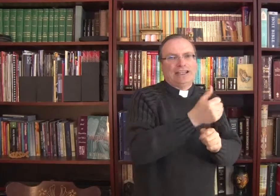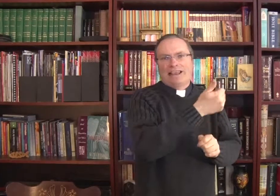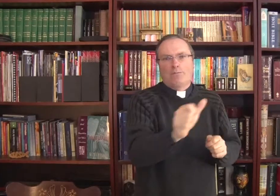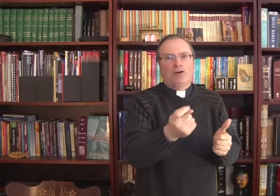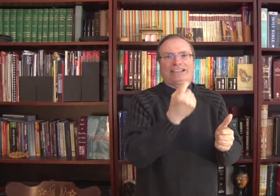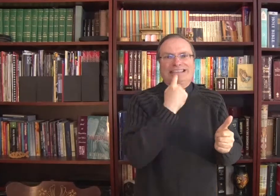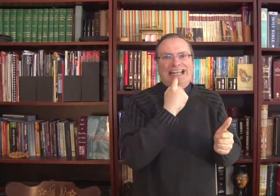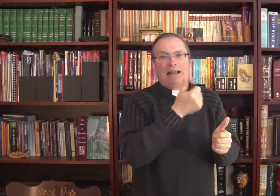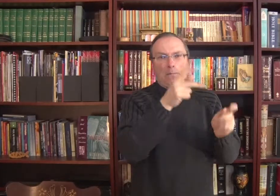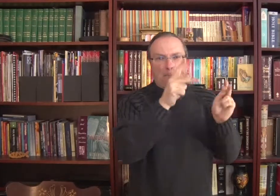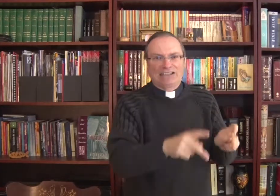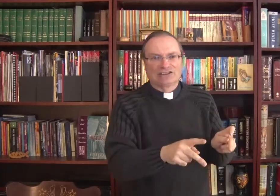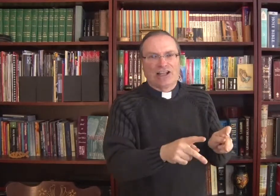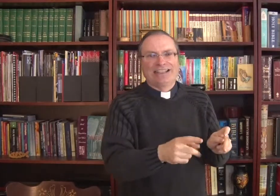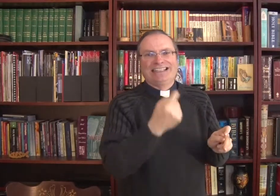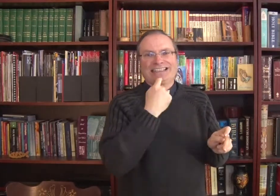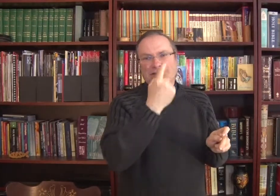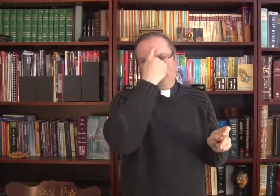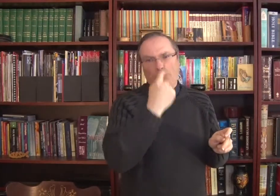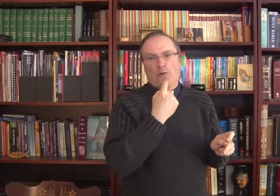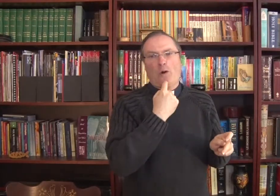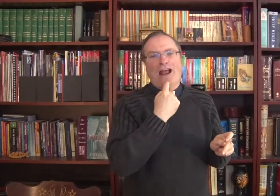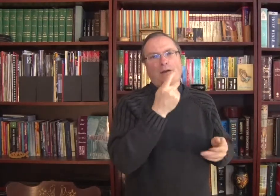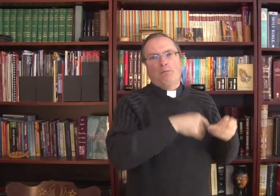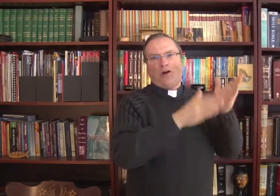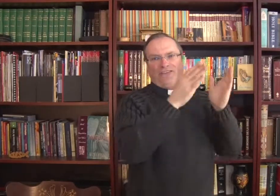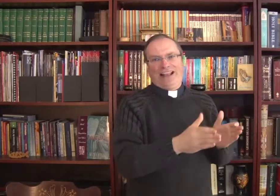à n’importe quelle personne qui se croit prophète,